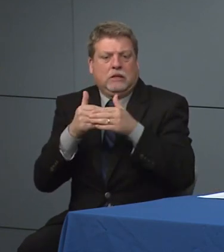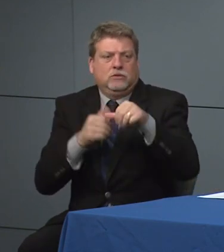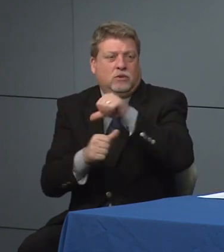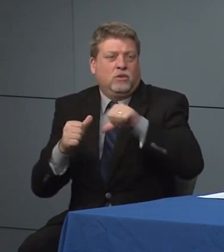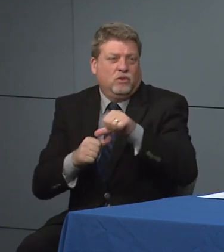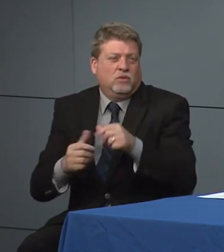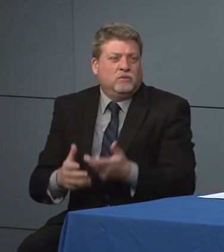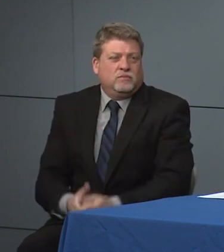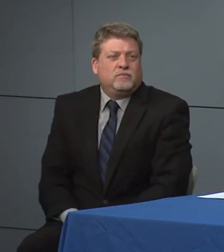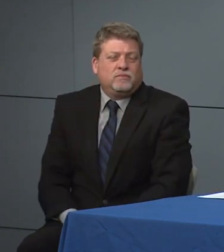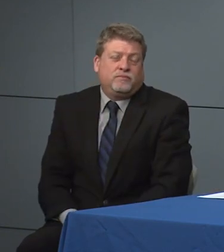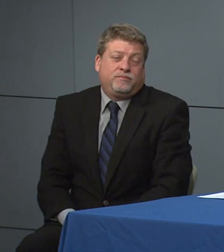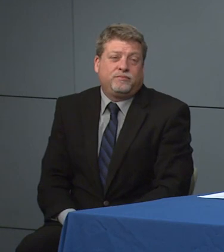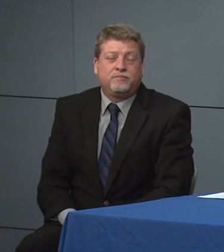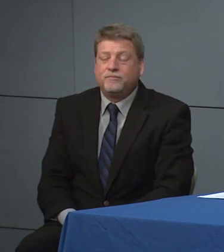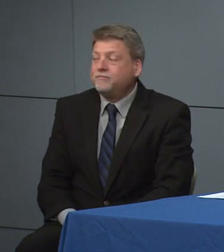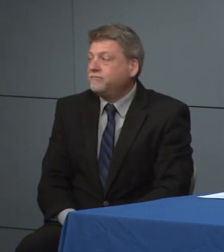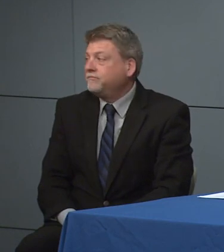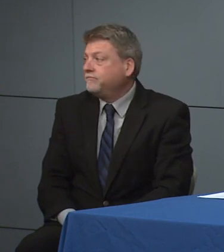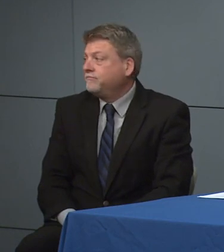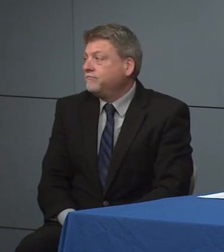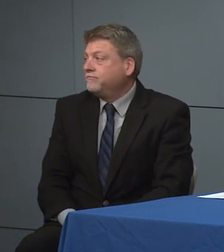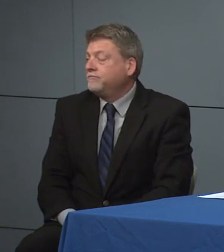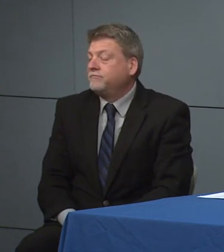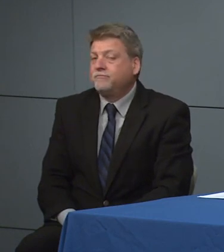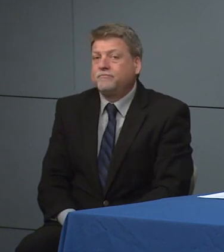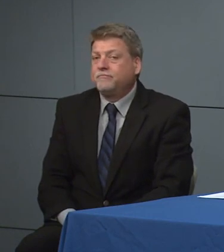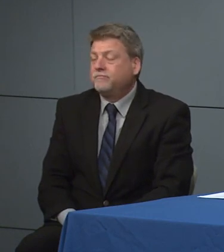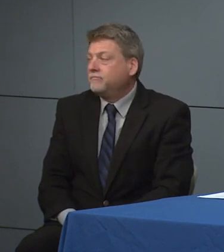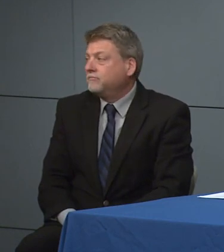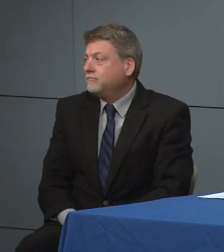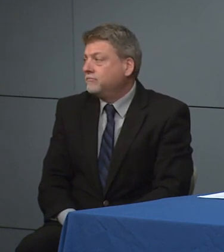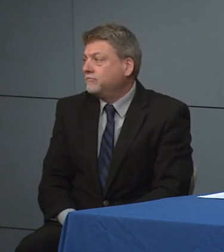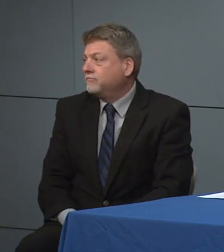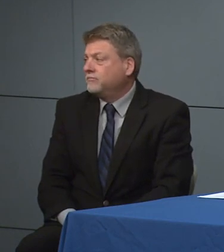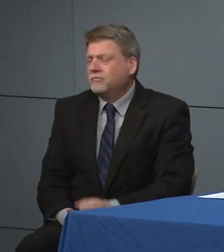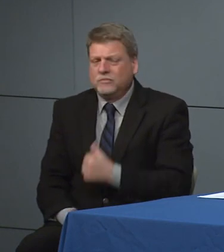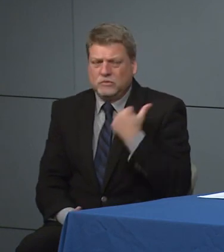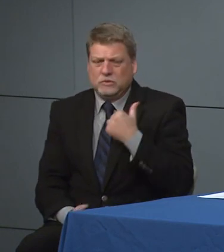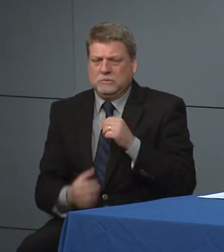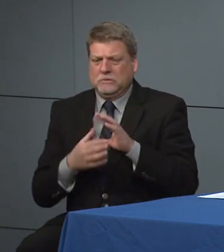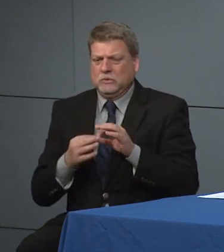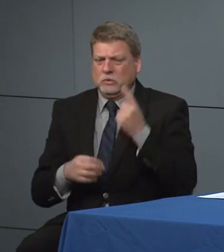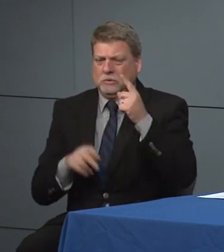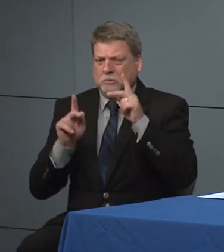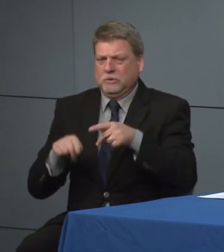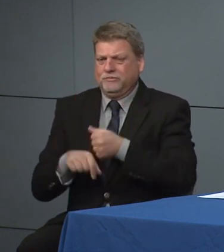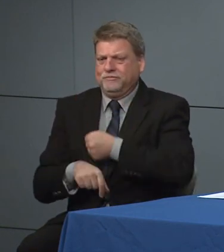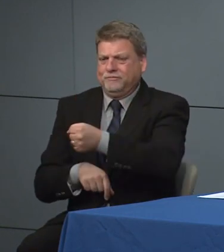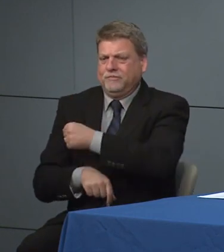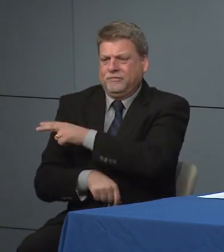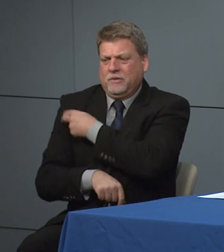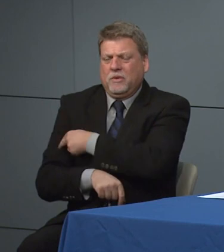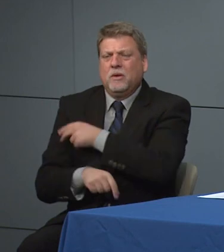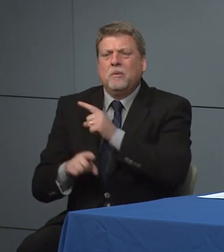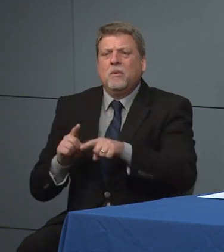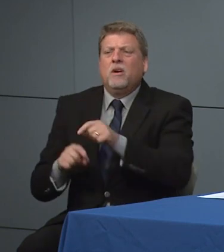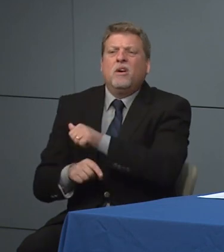social CIS que las personas están comiendo dentro del establecimiento. Así que este dijo una persona esto es hospitalizada